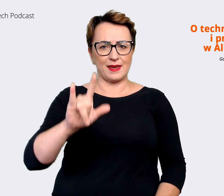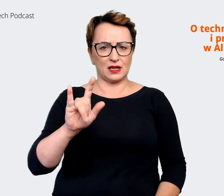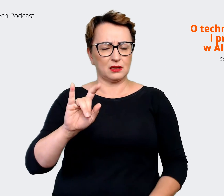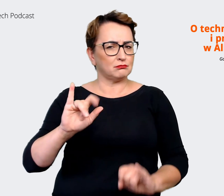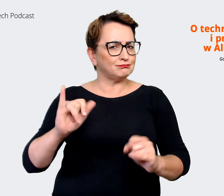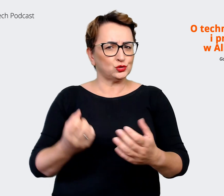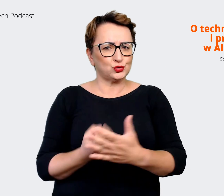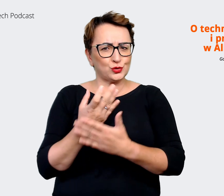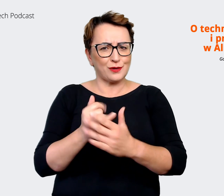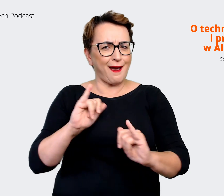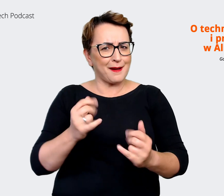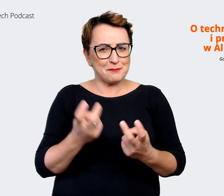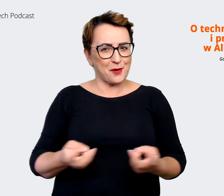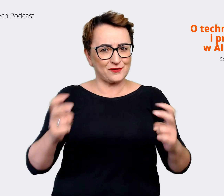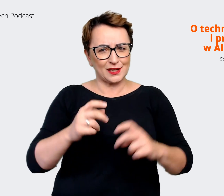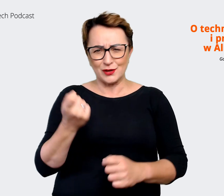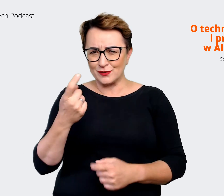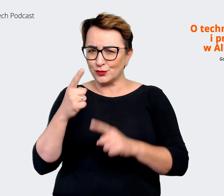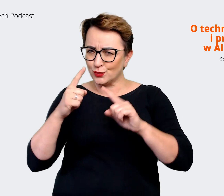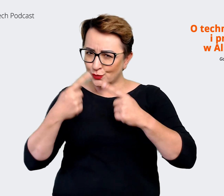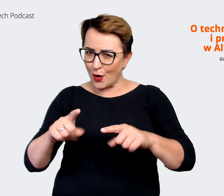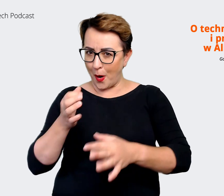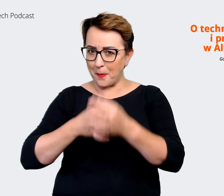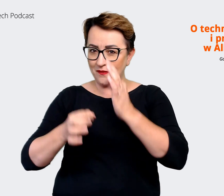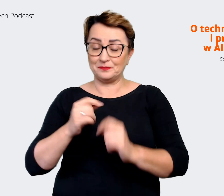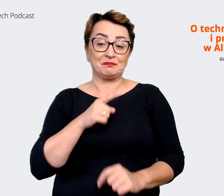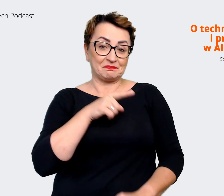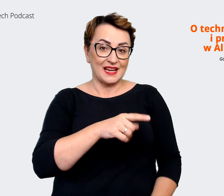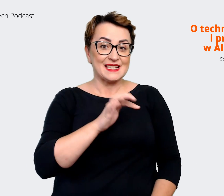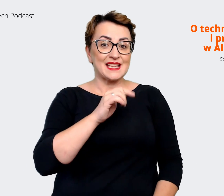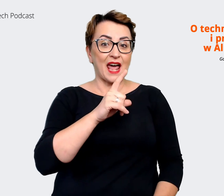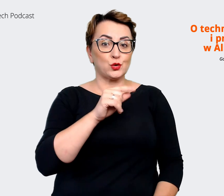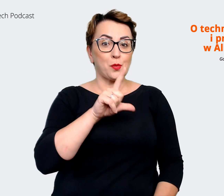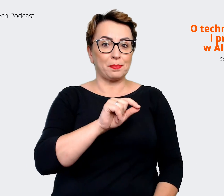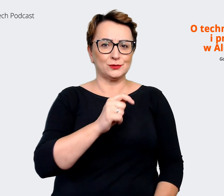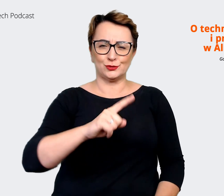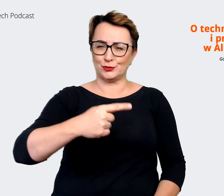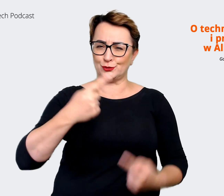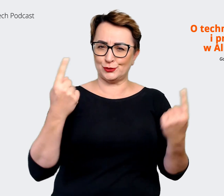Jaka jest geneza? Możecie parę słów na ten temat? Mariusz: Startup to super historia. To bardzo